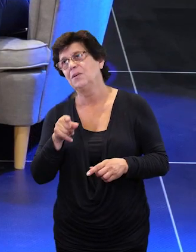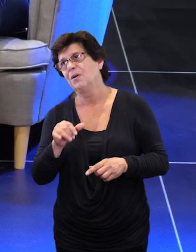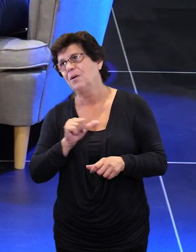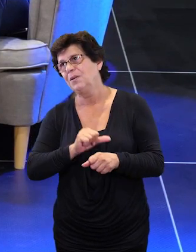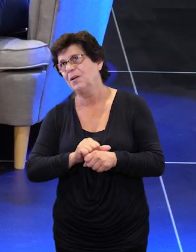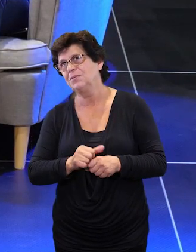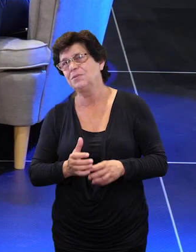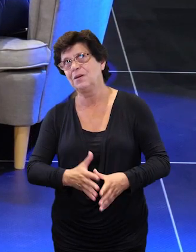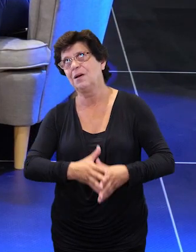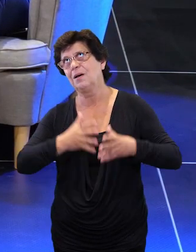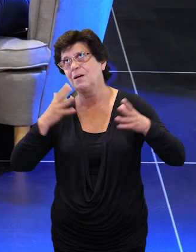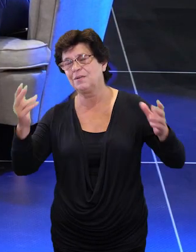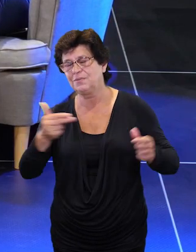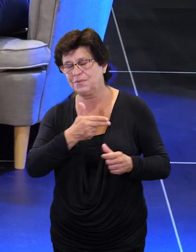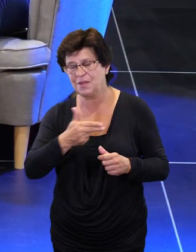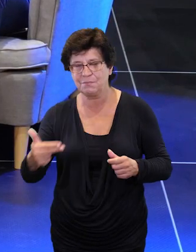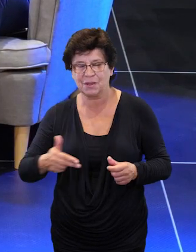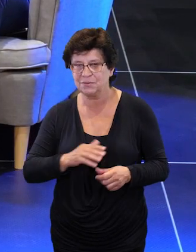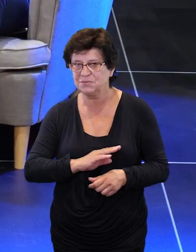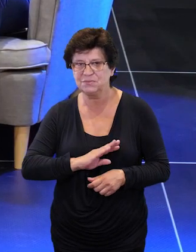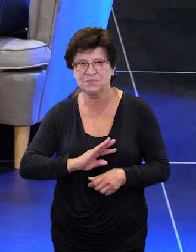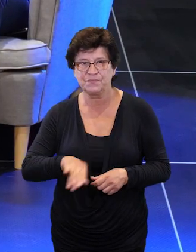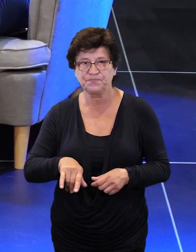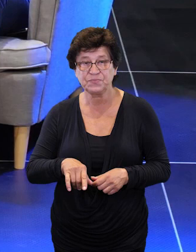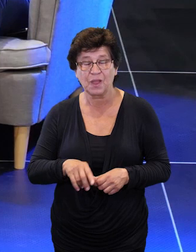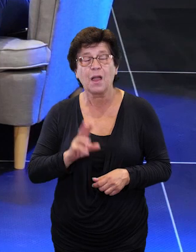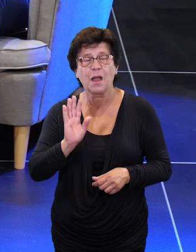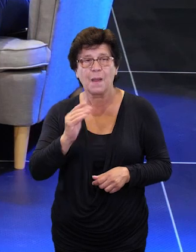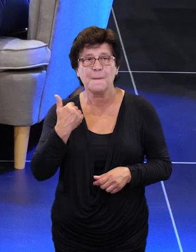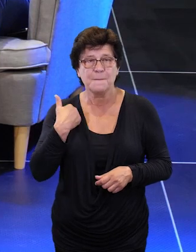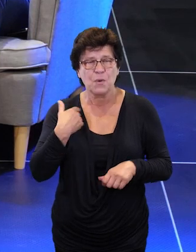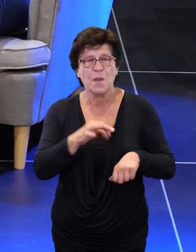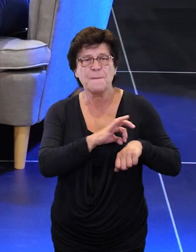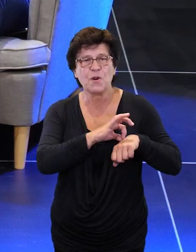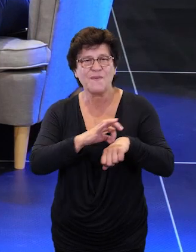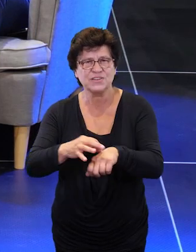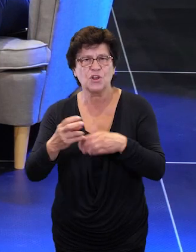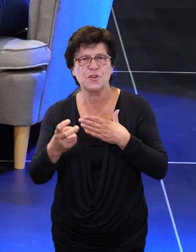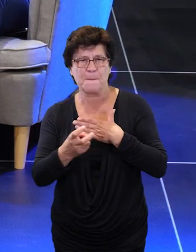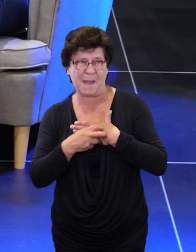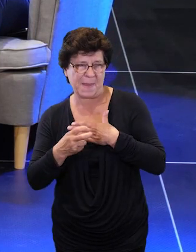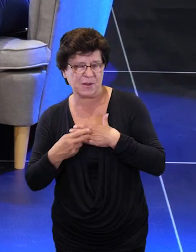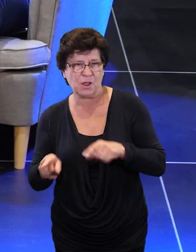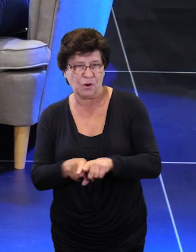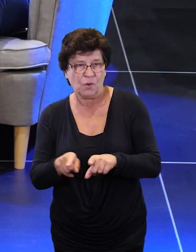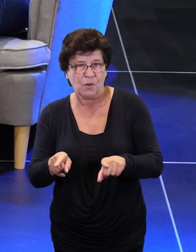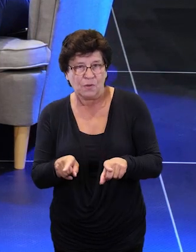I proszę mi powiedzieć, były prowadzone badania, bo nawet chyba fundacja Stefana Batorego prowadziła